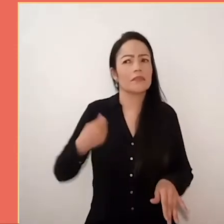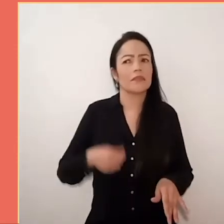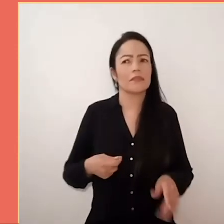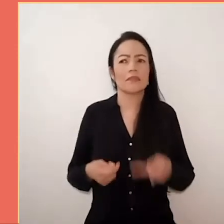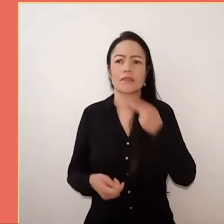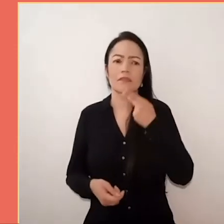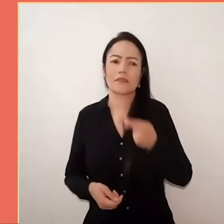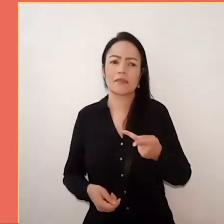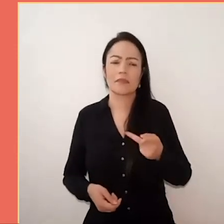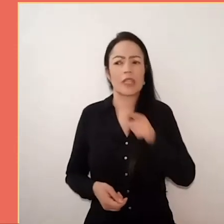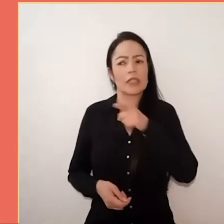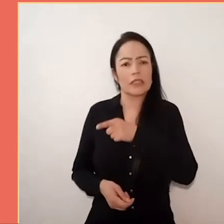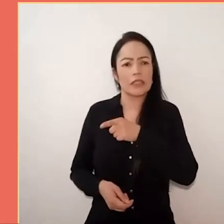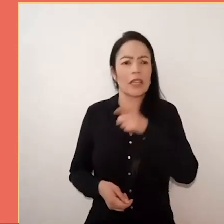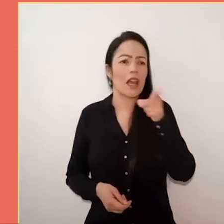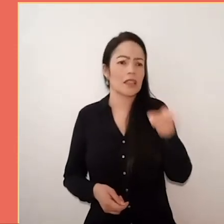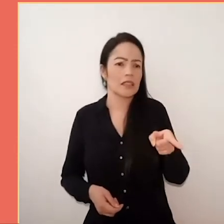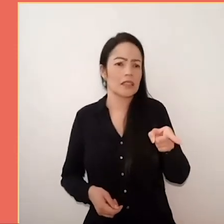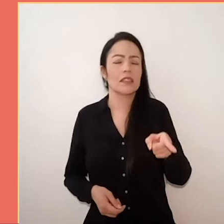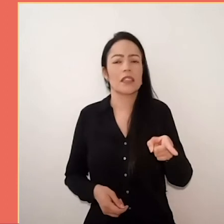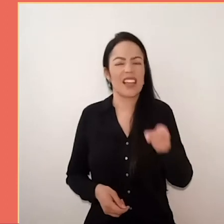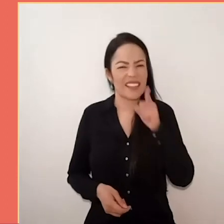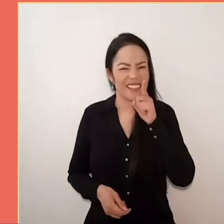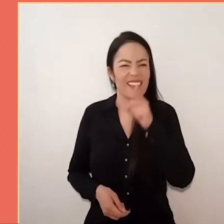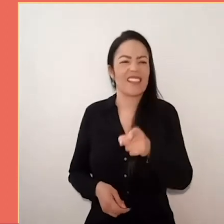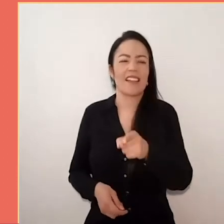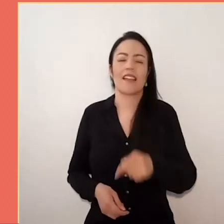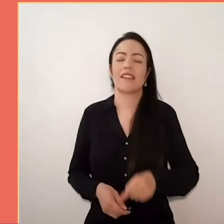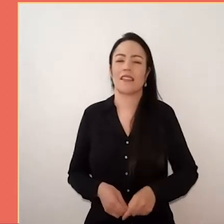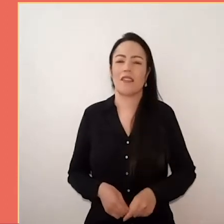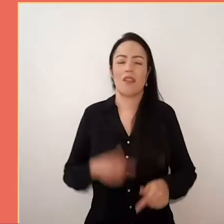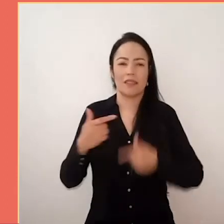É aqui que eu vou atuar, é pra essa janela que eu estou olhando.